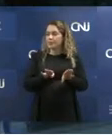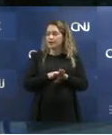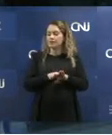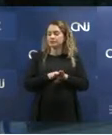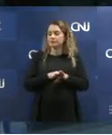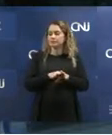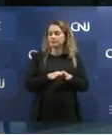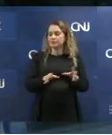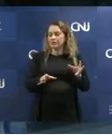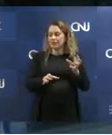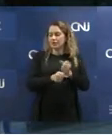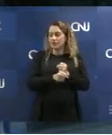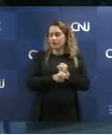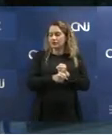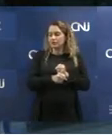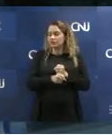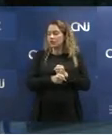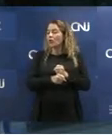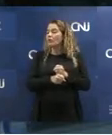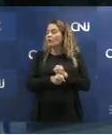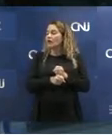e acompanhar a corregedoria em um determinado momento,